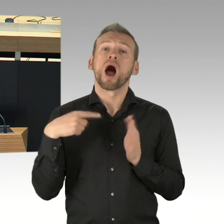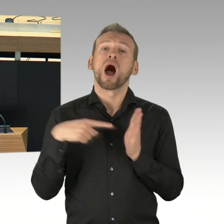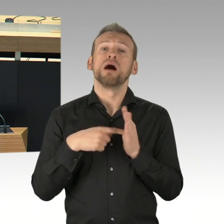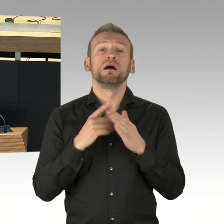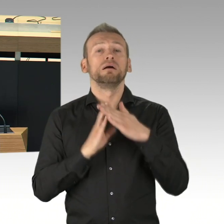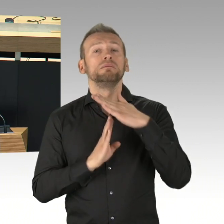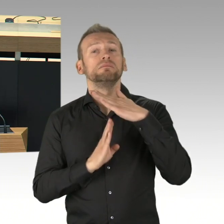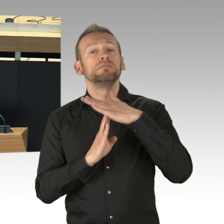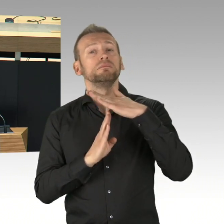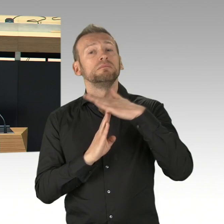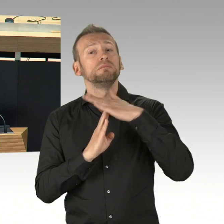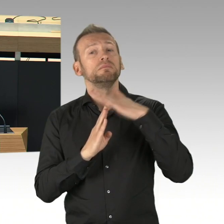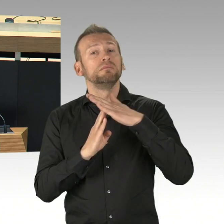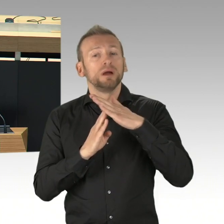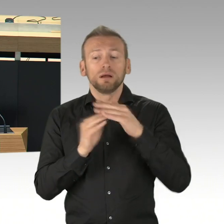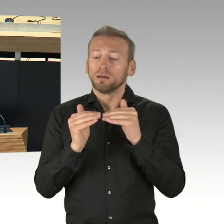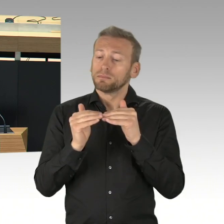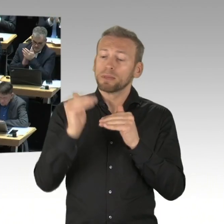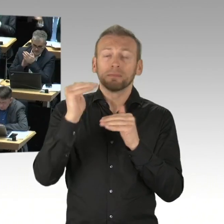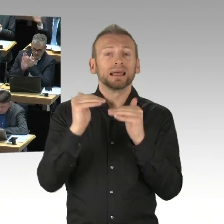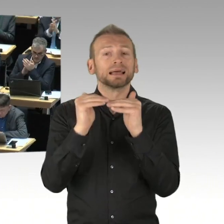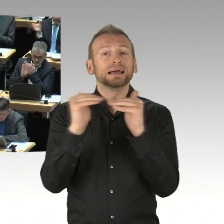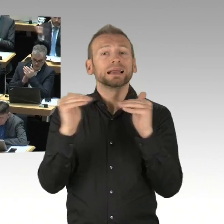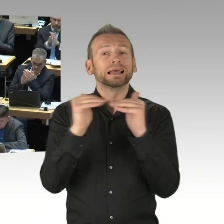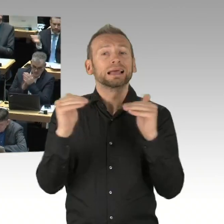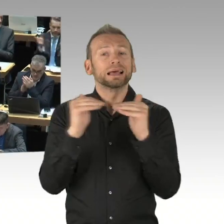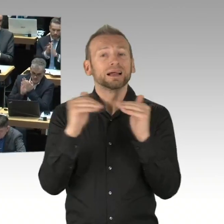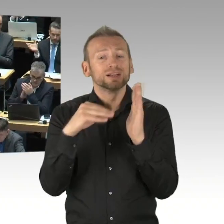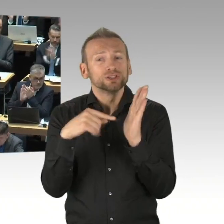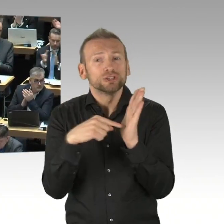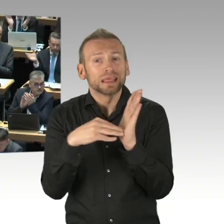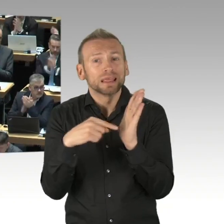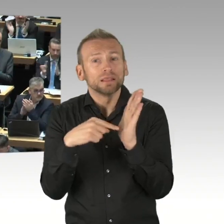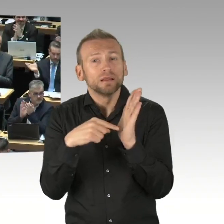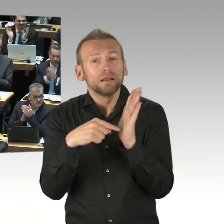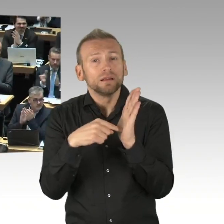(Beifall)